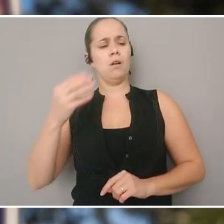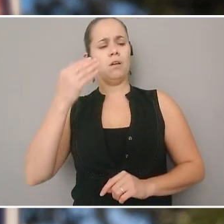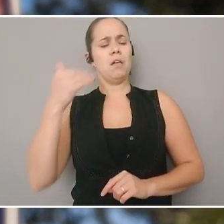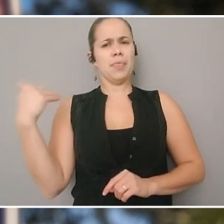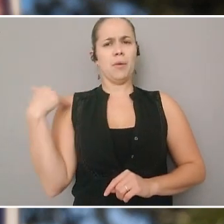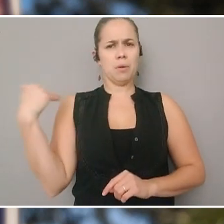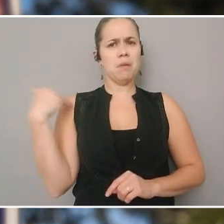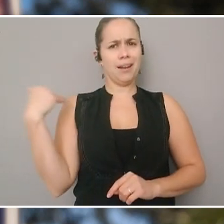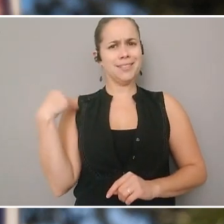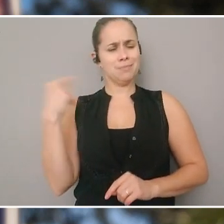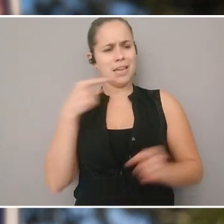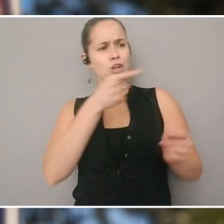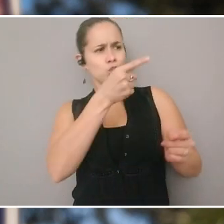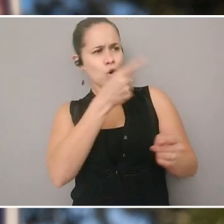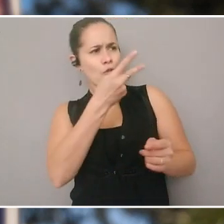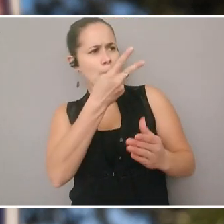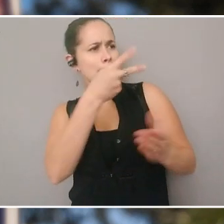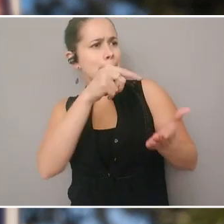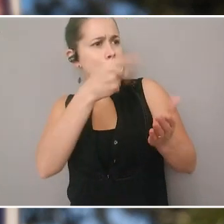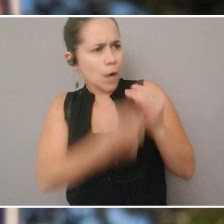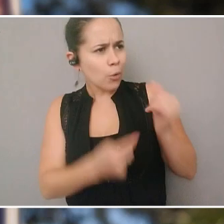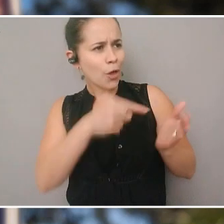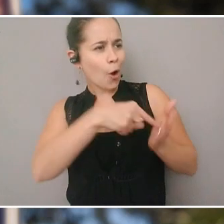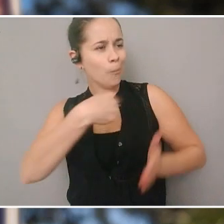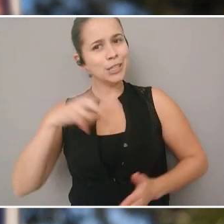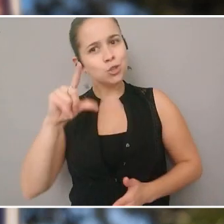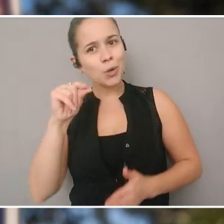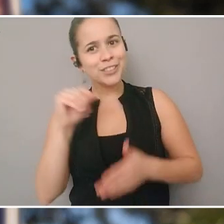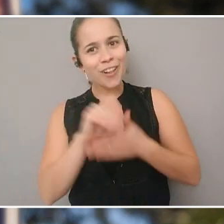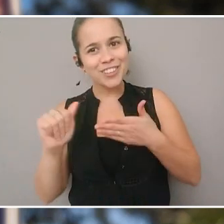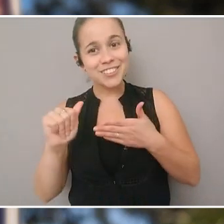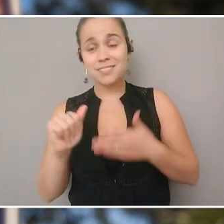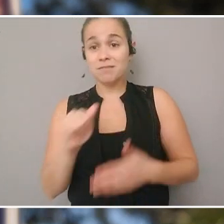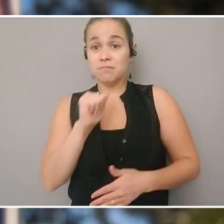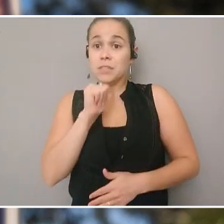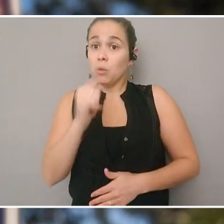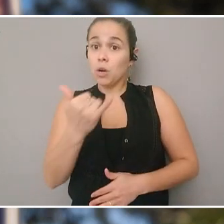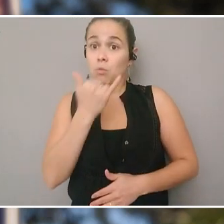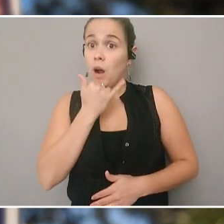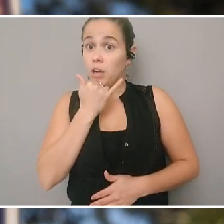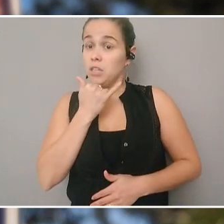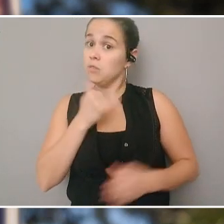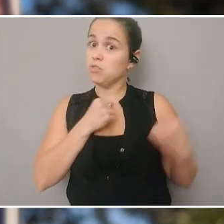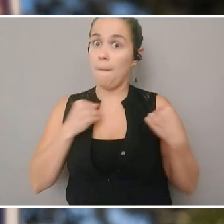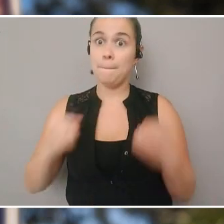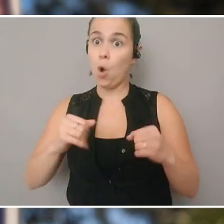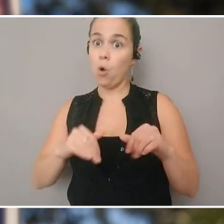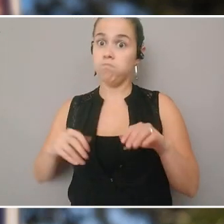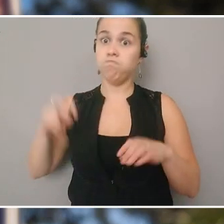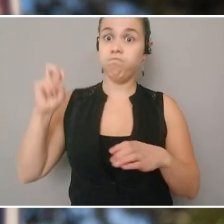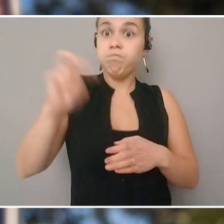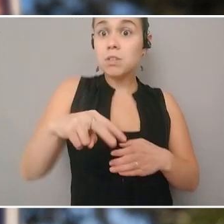dollares. No estaban equivocados. Fue un audaz